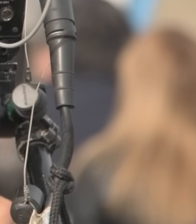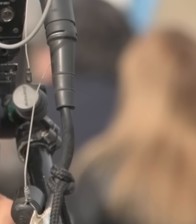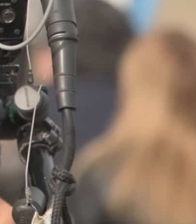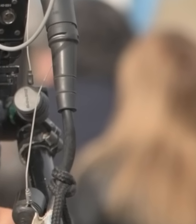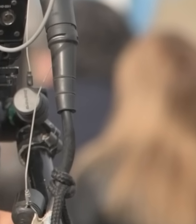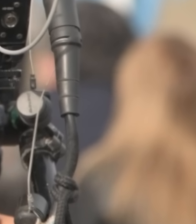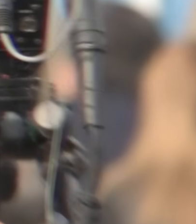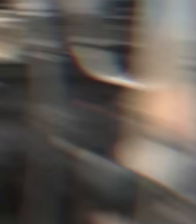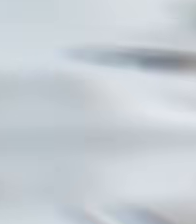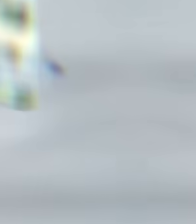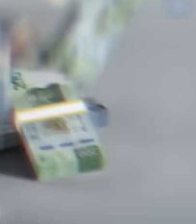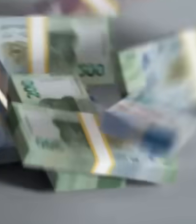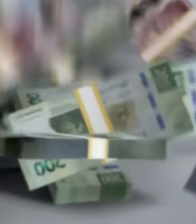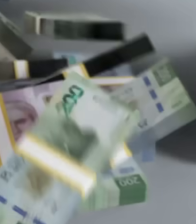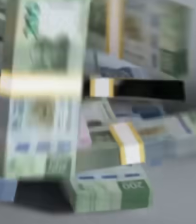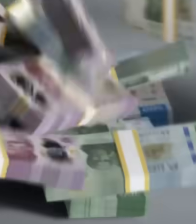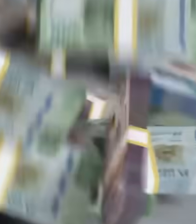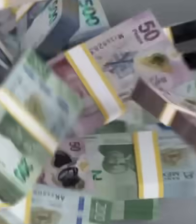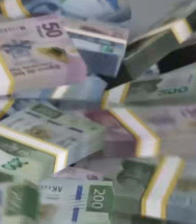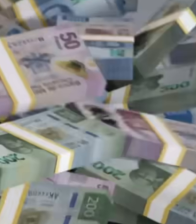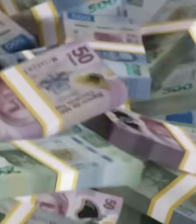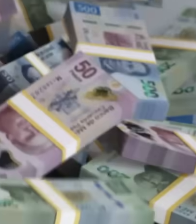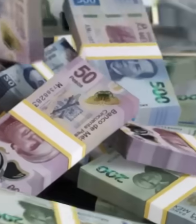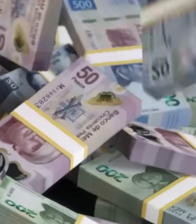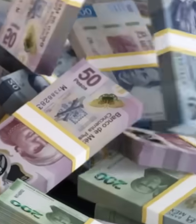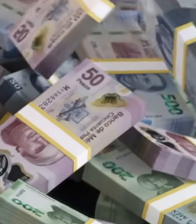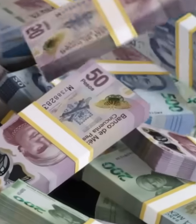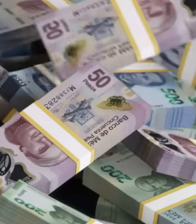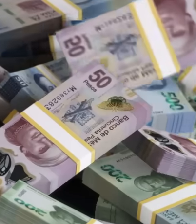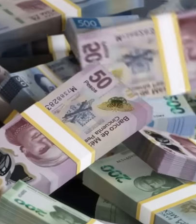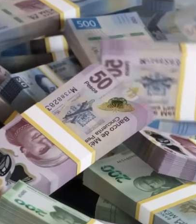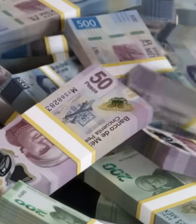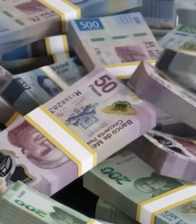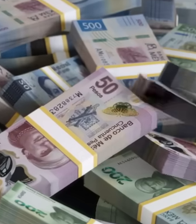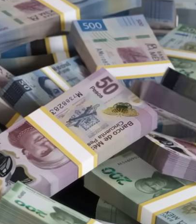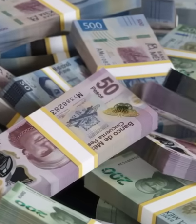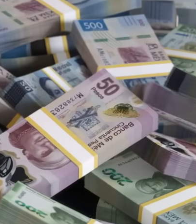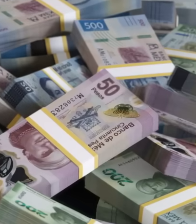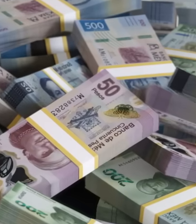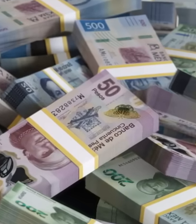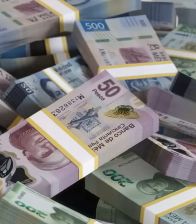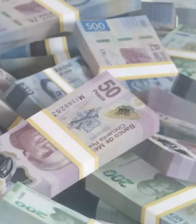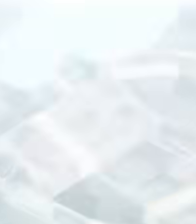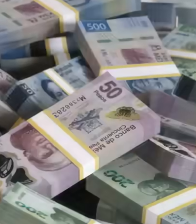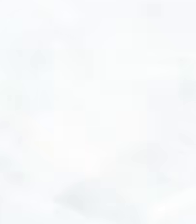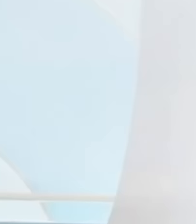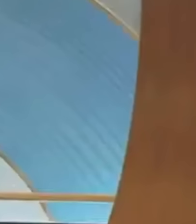La respuesta bajo esta óptica es económica. Al perder sus privilegios, la prensa corporativa ha